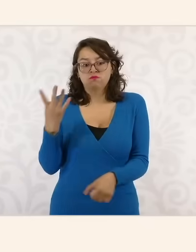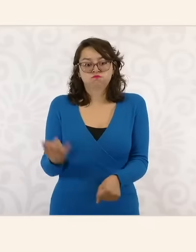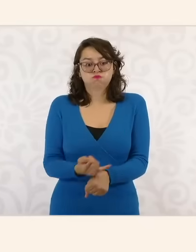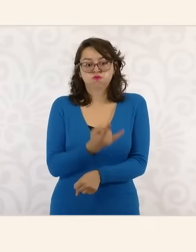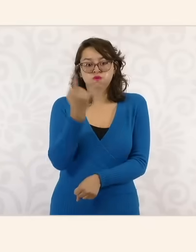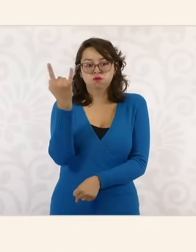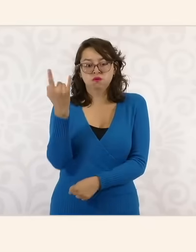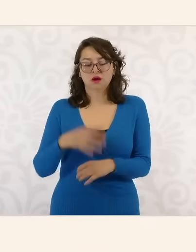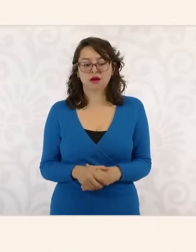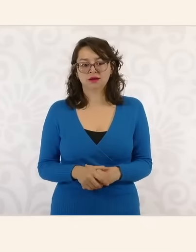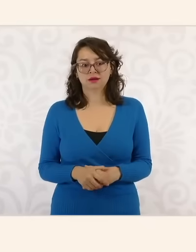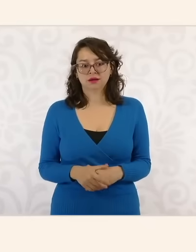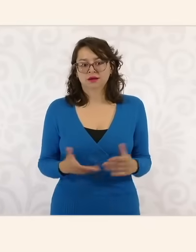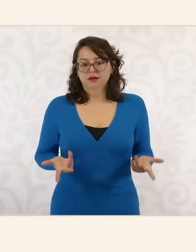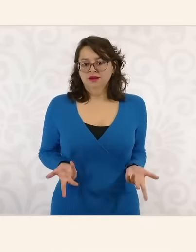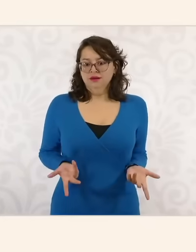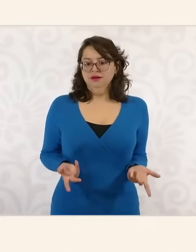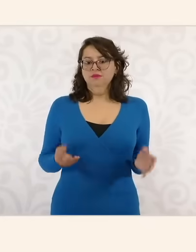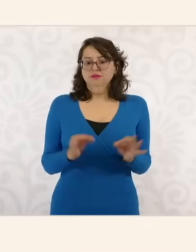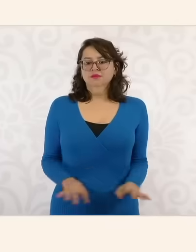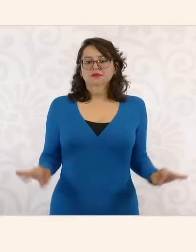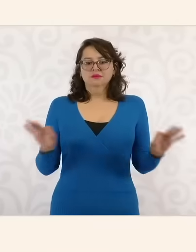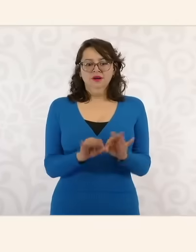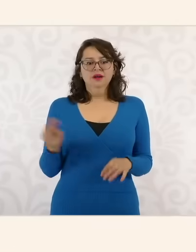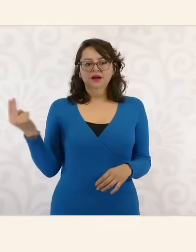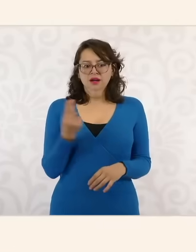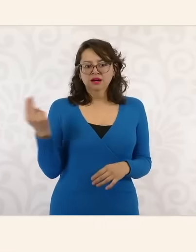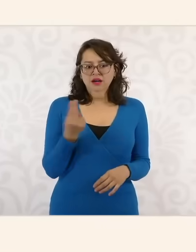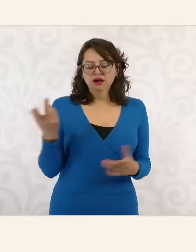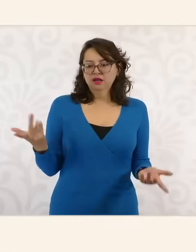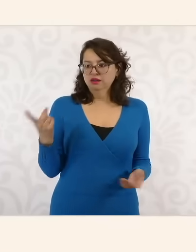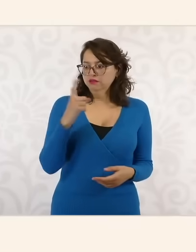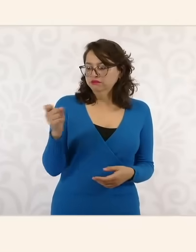ven los números importantes de que el sector requiere 180 millones de medicamentos al mes,